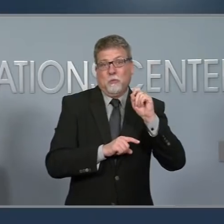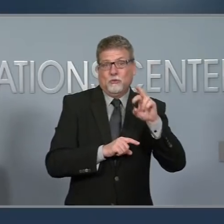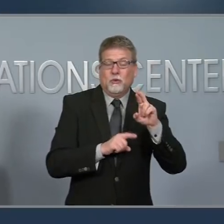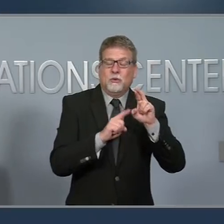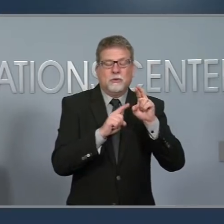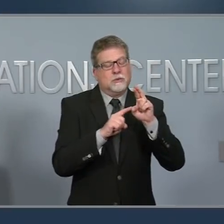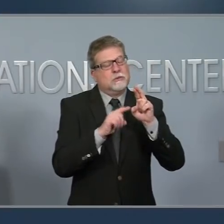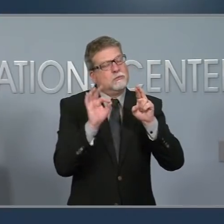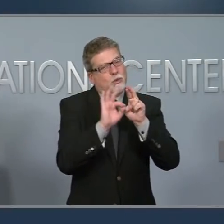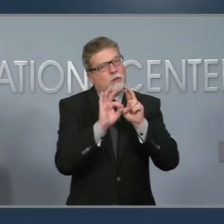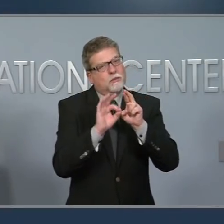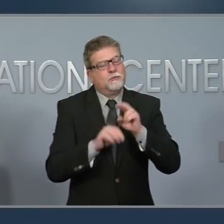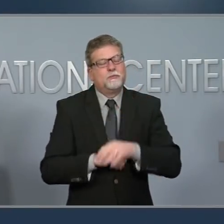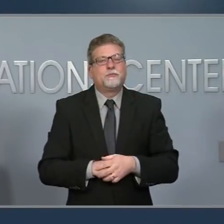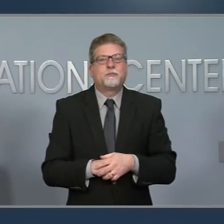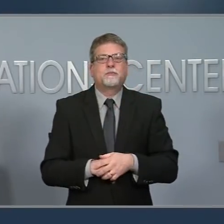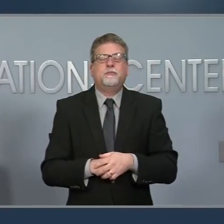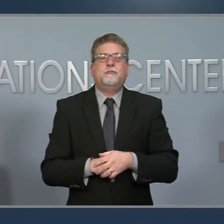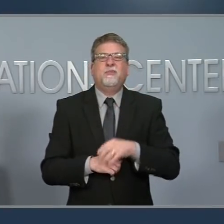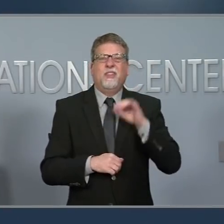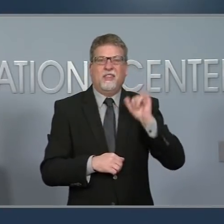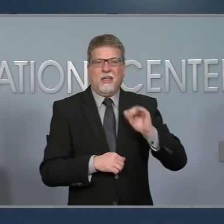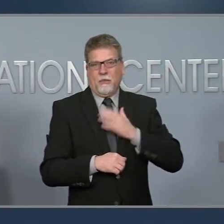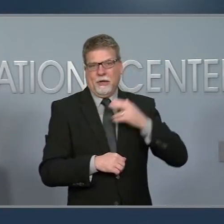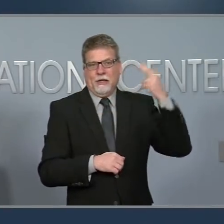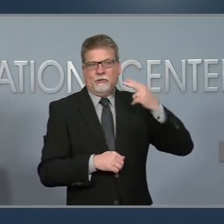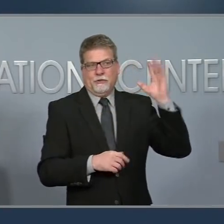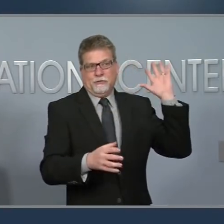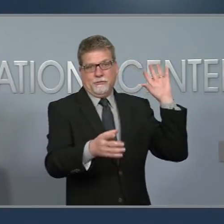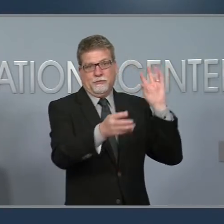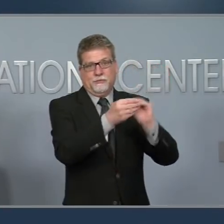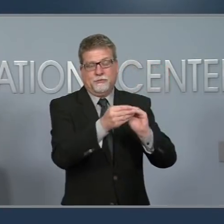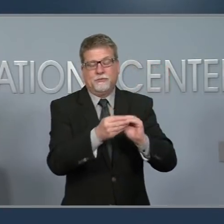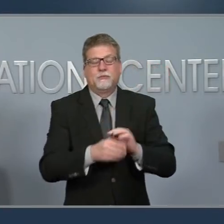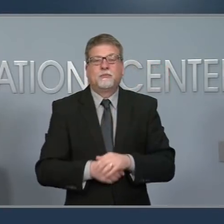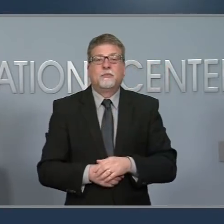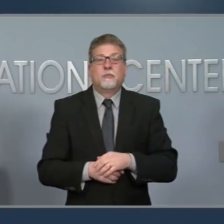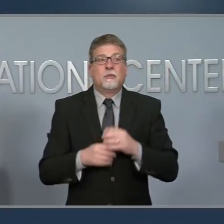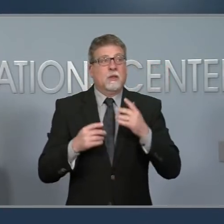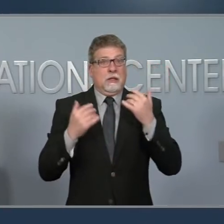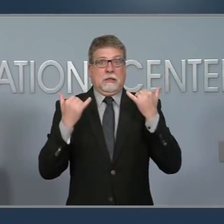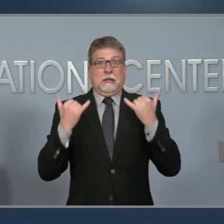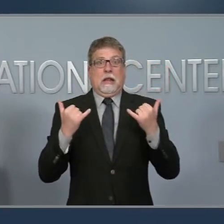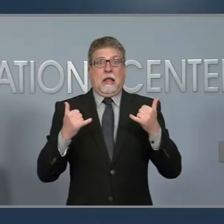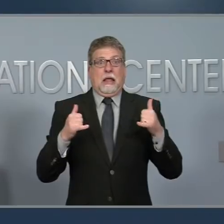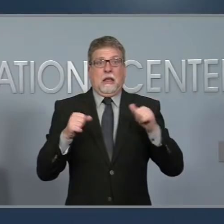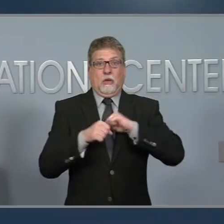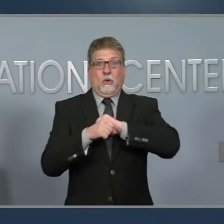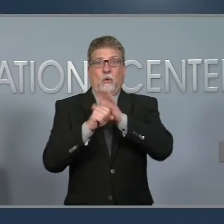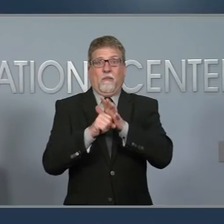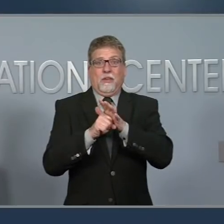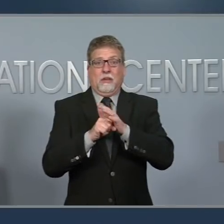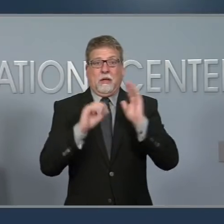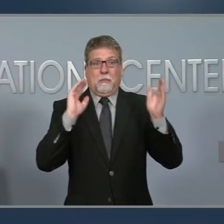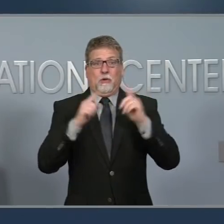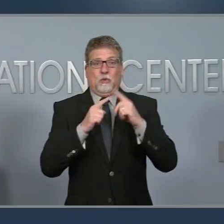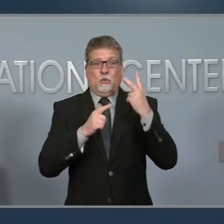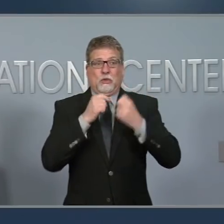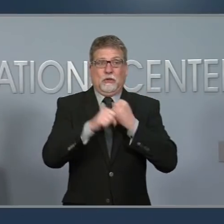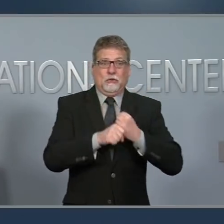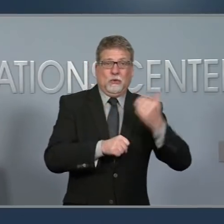los mayores de sesenta y cinco